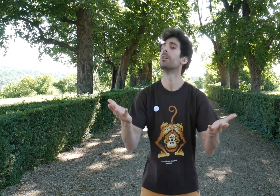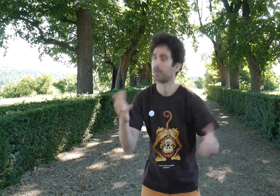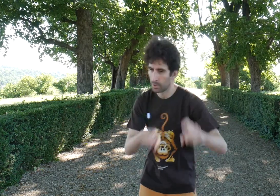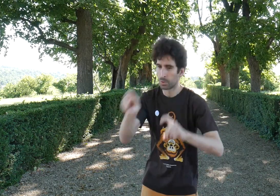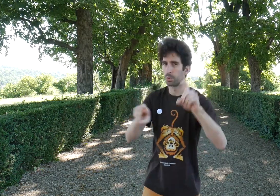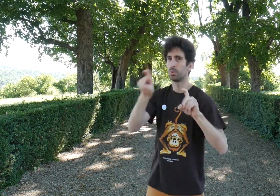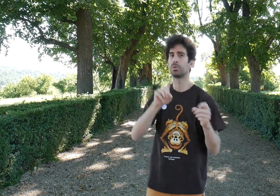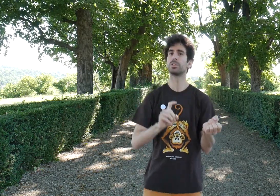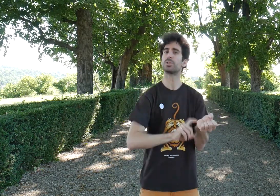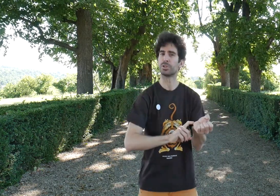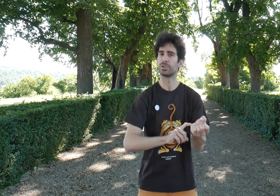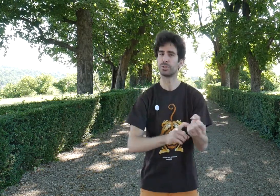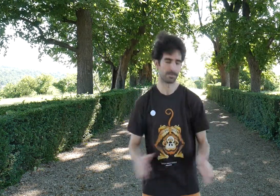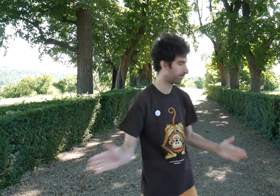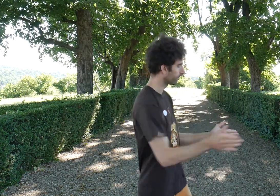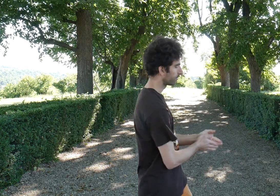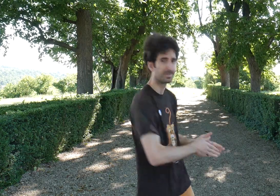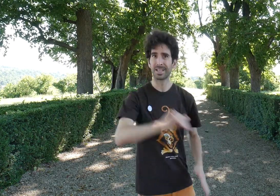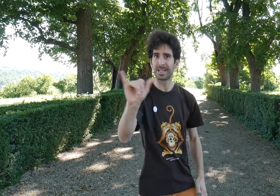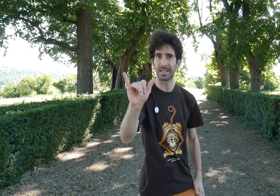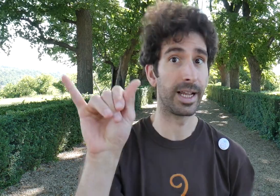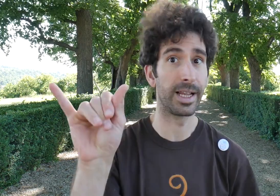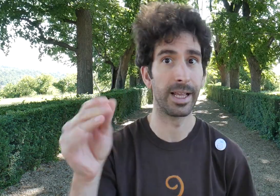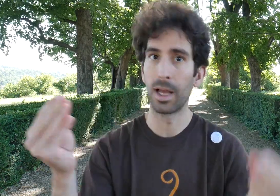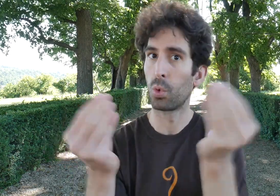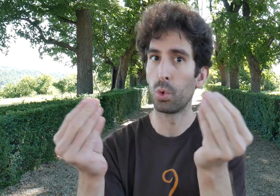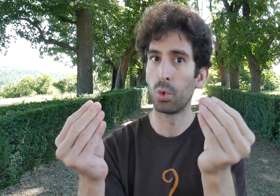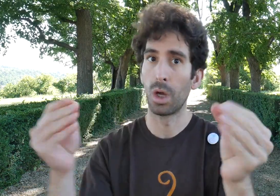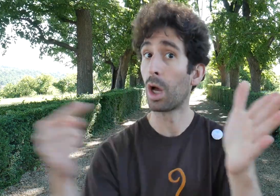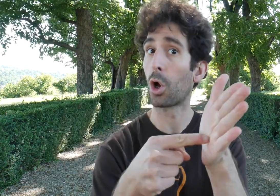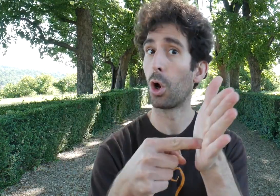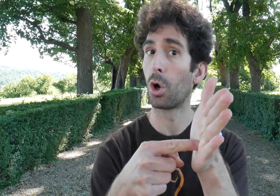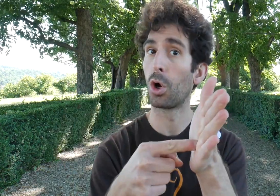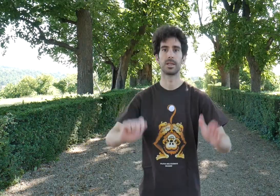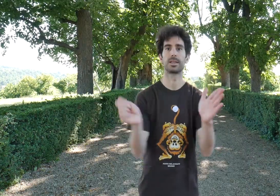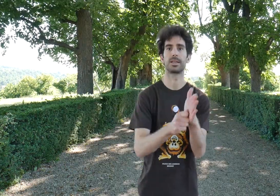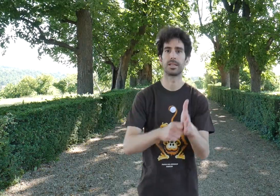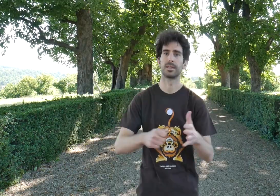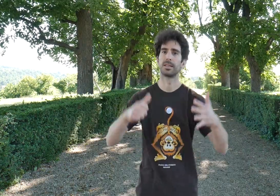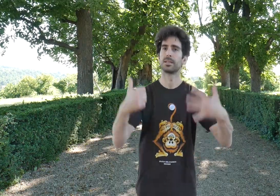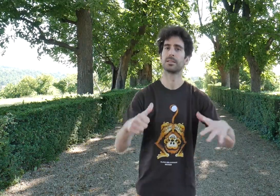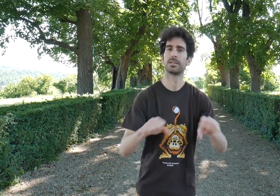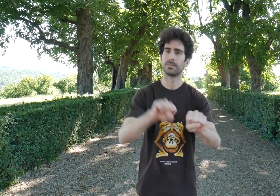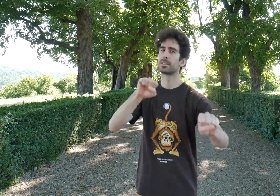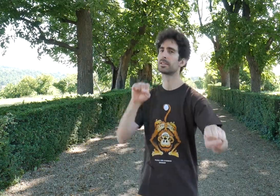Retour aux origines. Qui ? Ou ? Quand ? Au 16ème siècle,